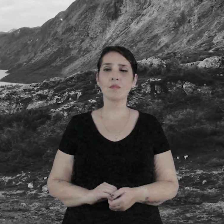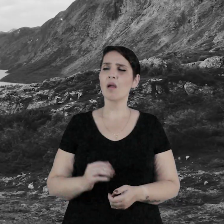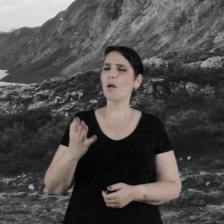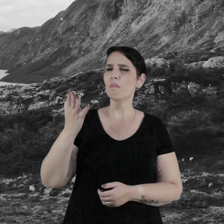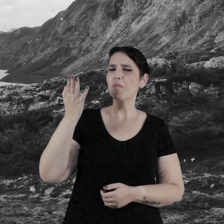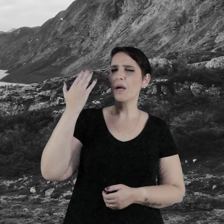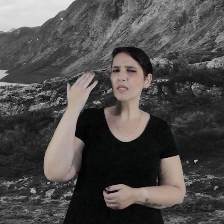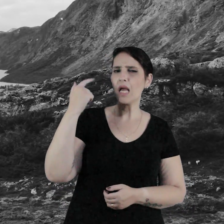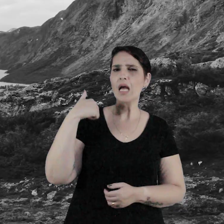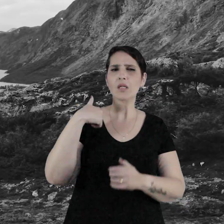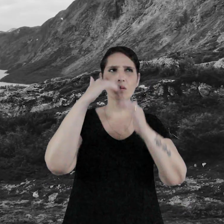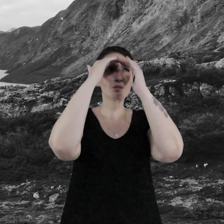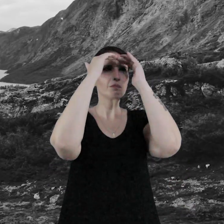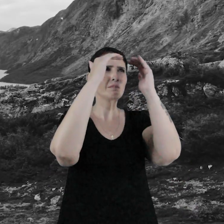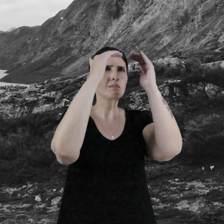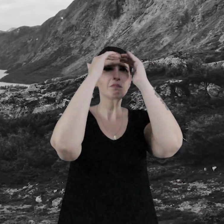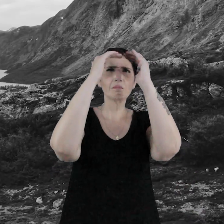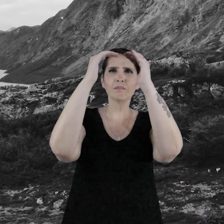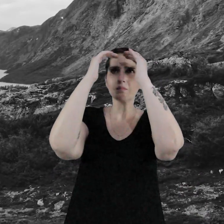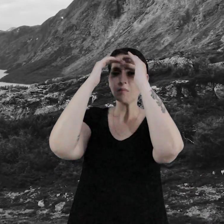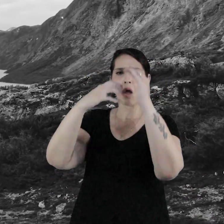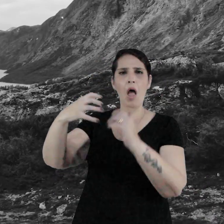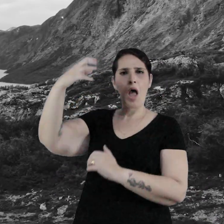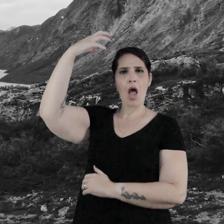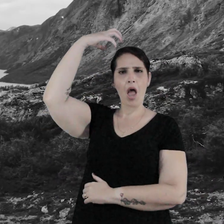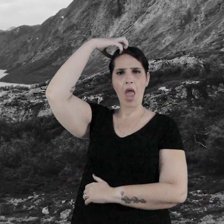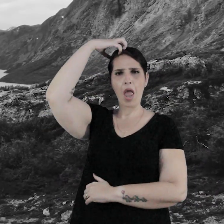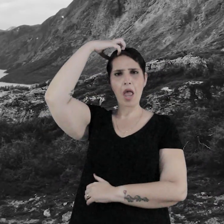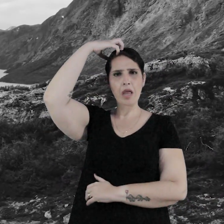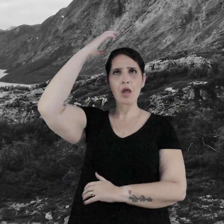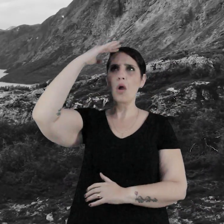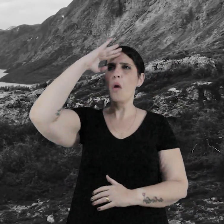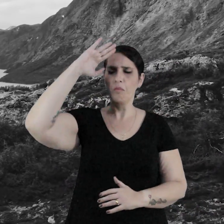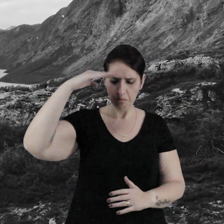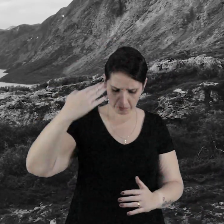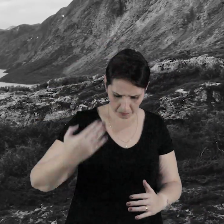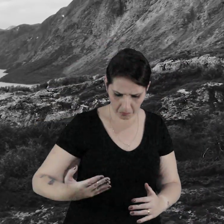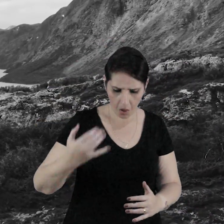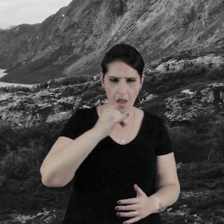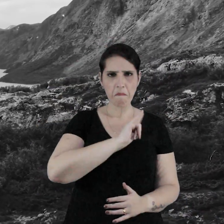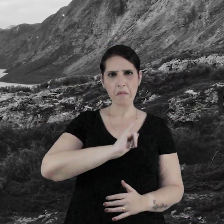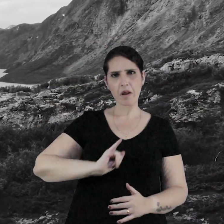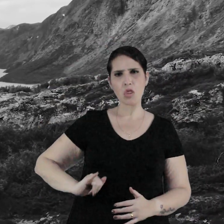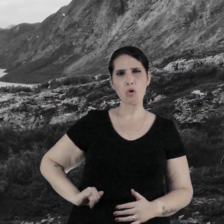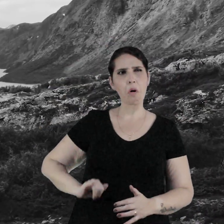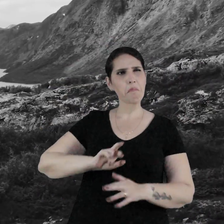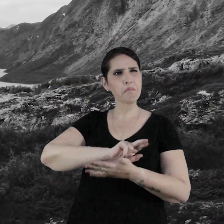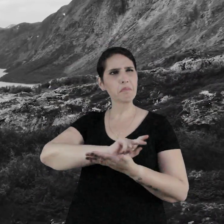No passado, nós obedecíamos a Reis e nos curvamos perante imperadores.